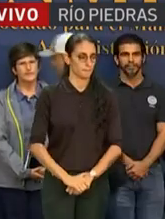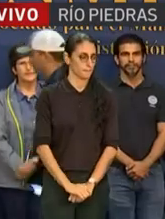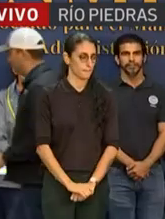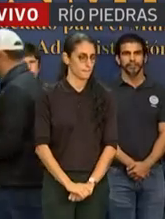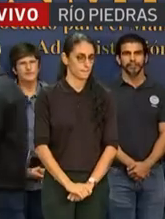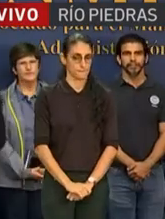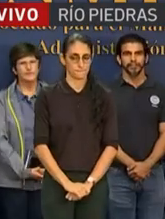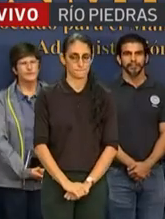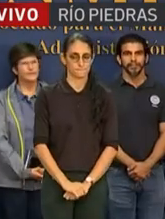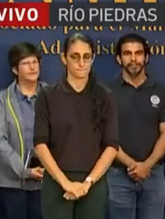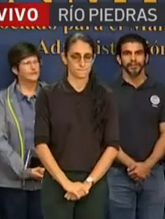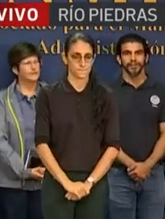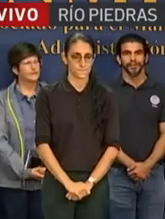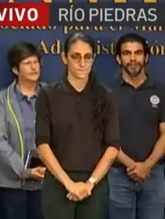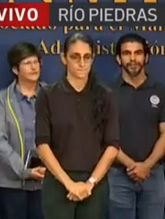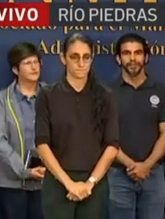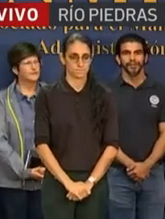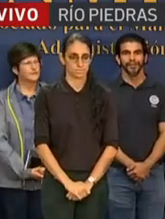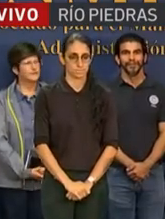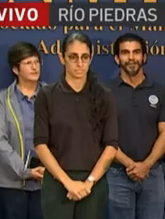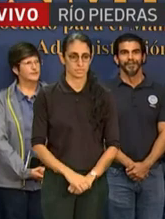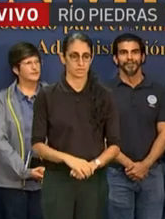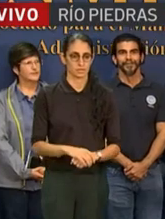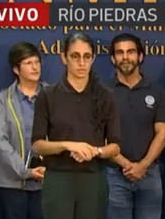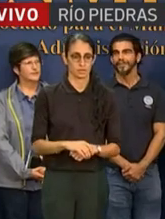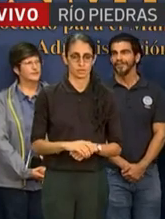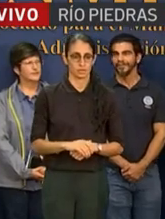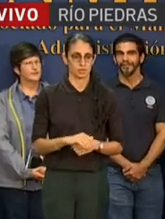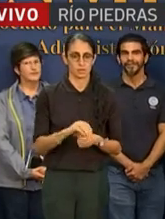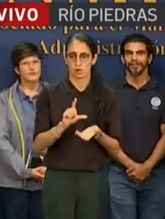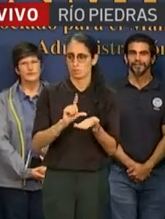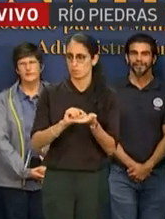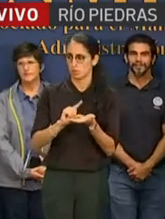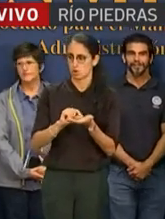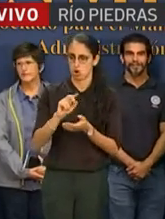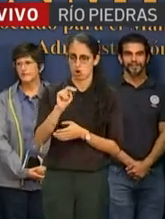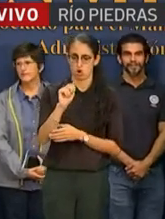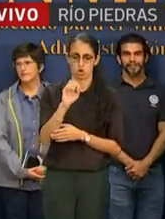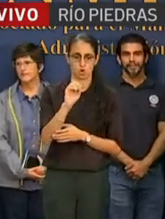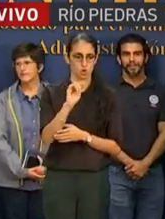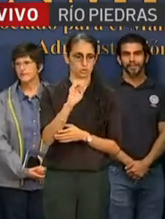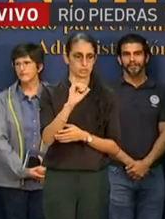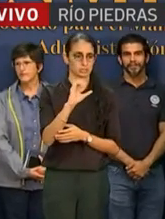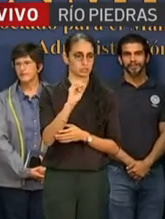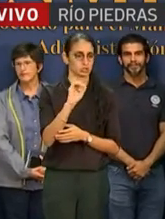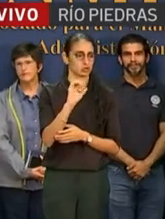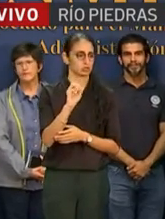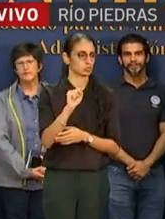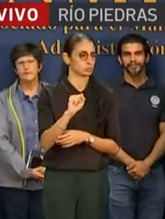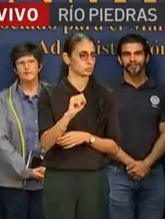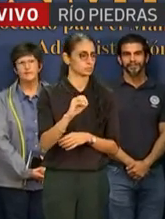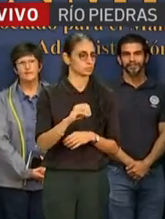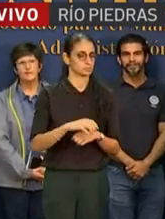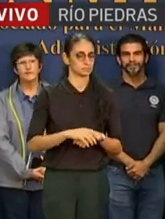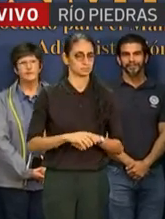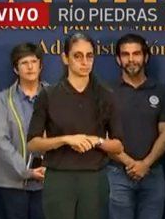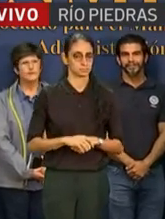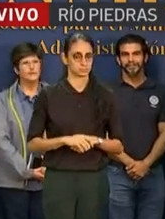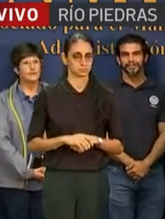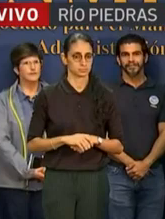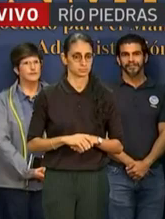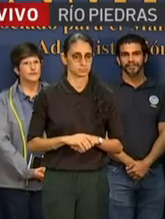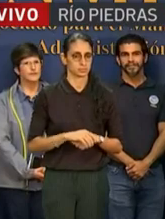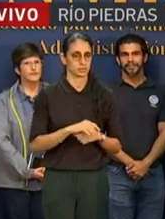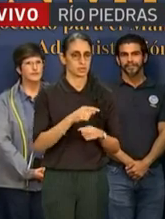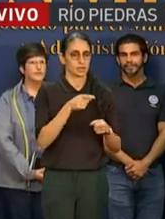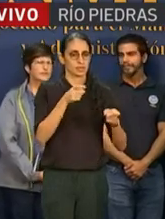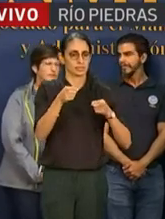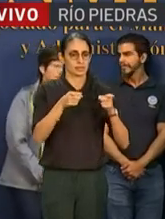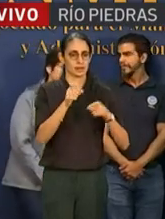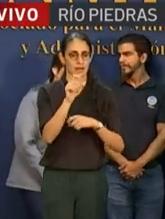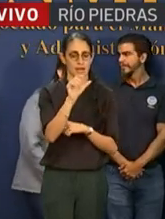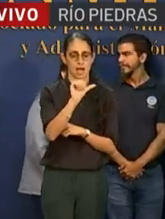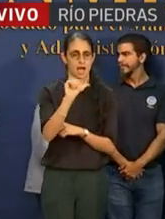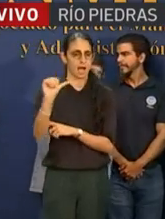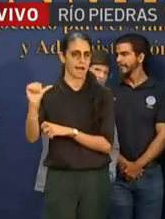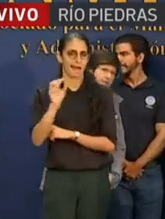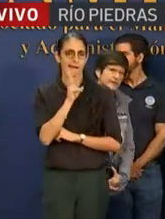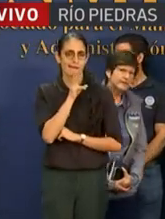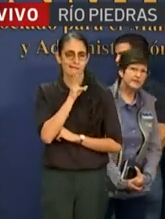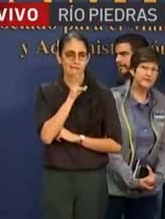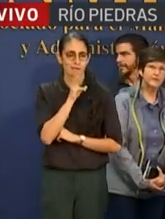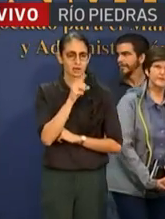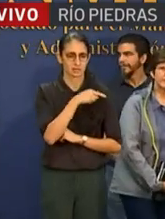ACRÓNIMO COMPLETO.